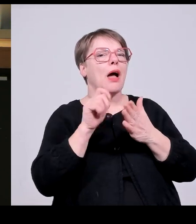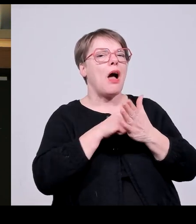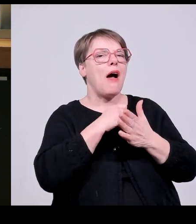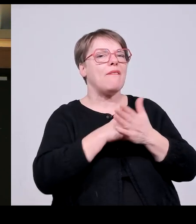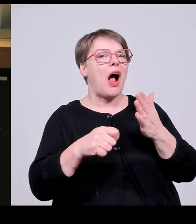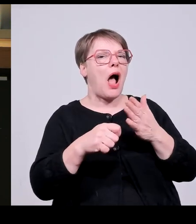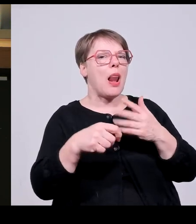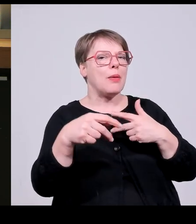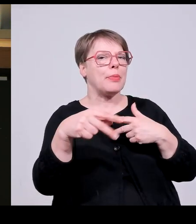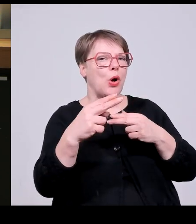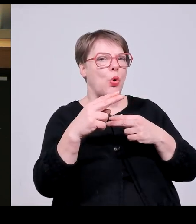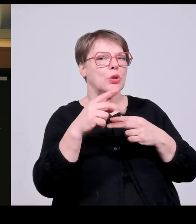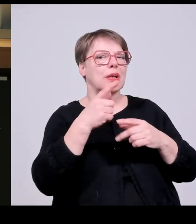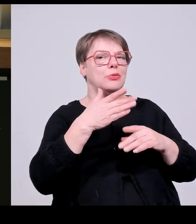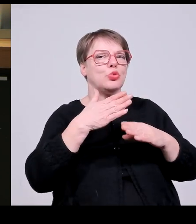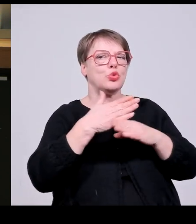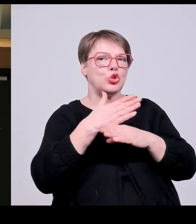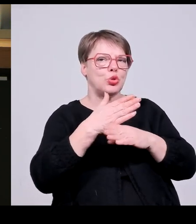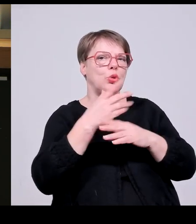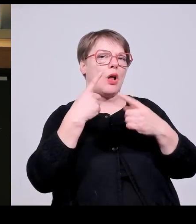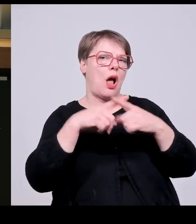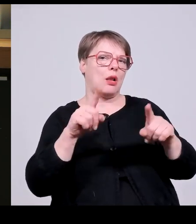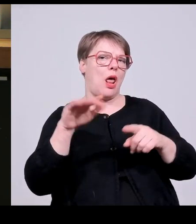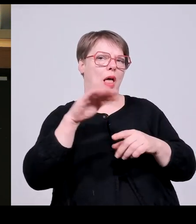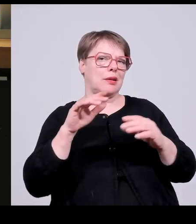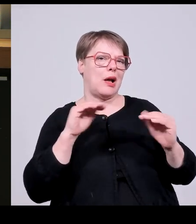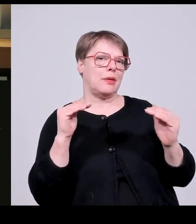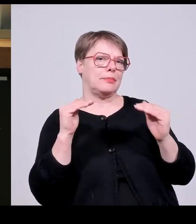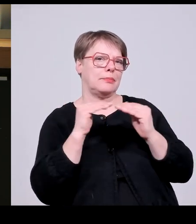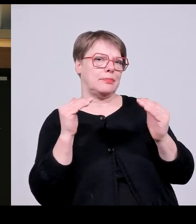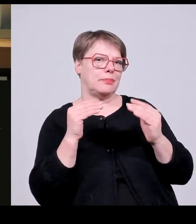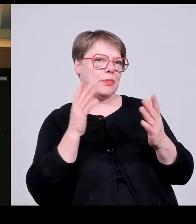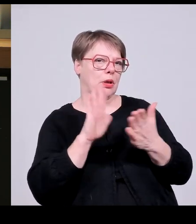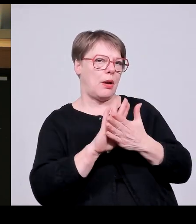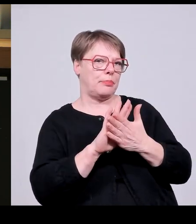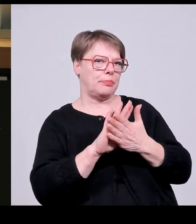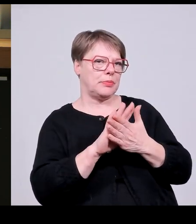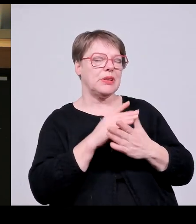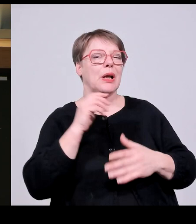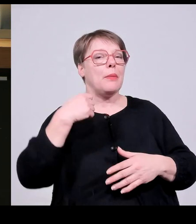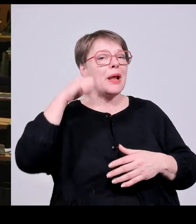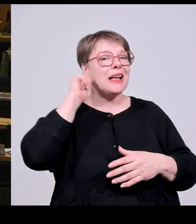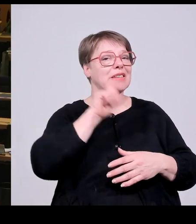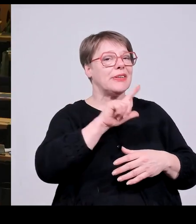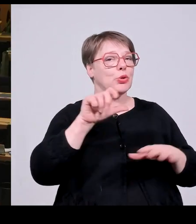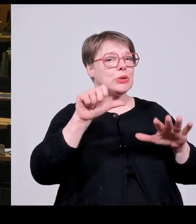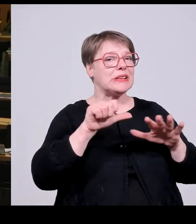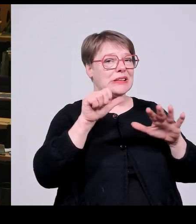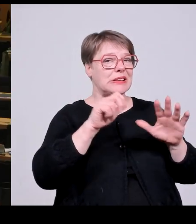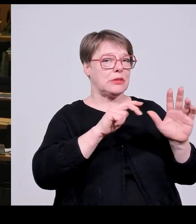besser als Brandenburg und das alles sogar ohne die Einberechnung der Hauptstadt Zulage. Im Zuge dessen